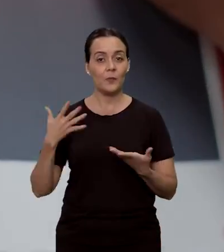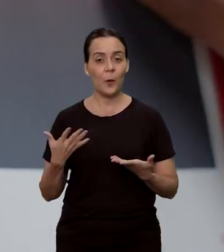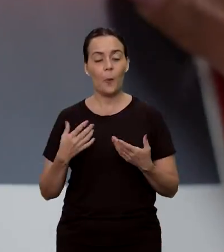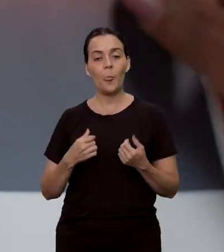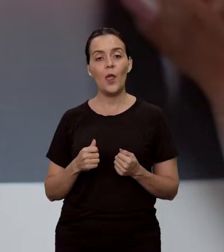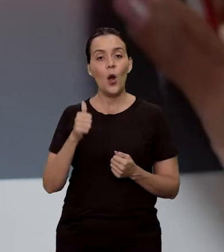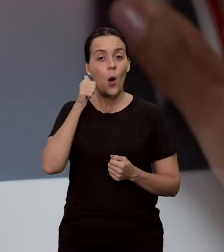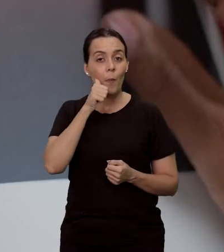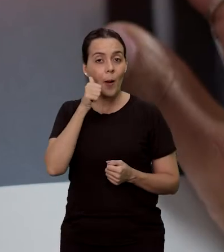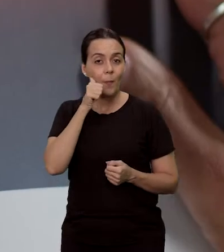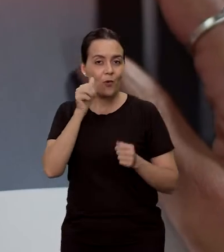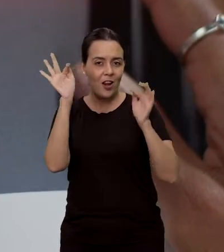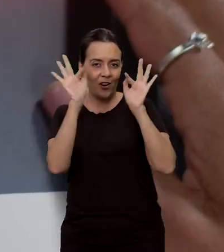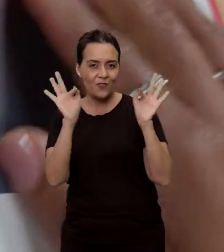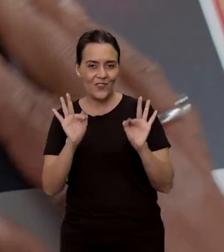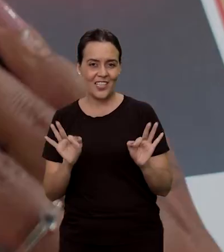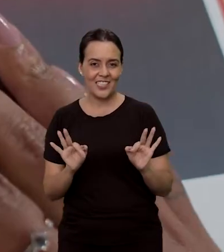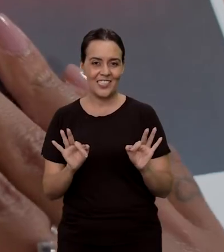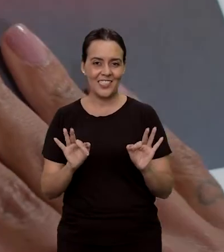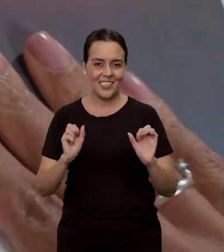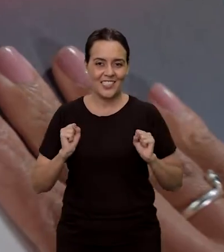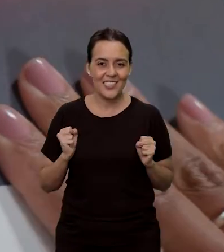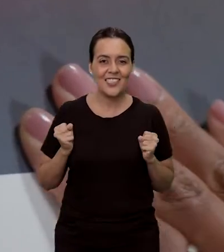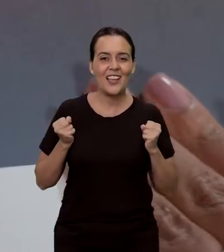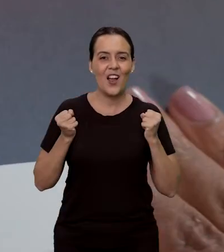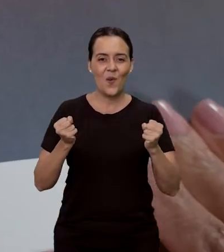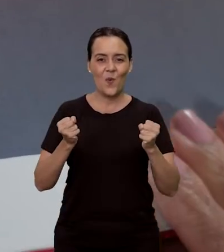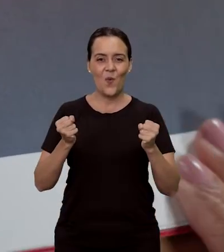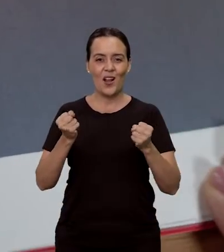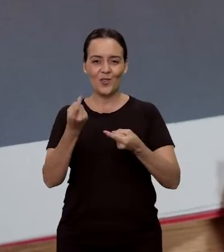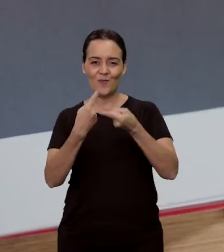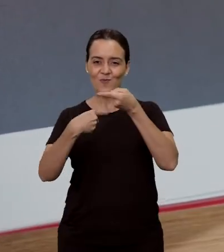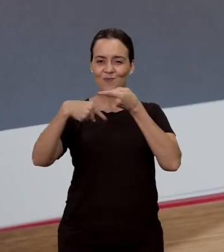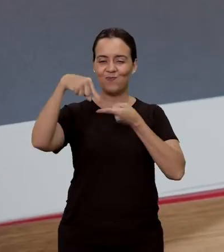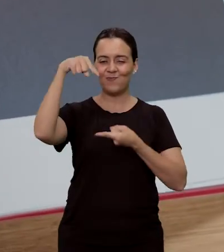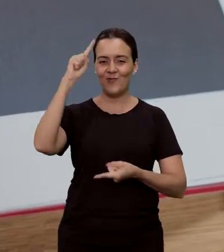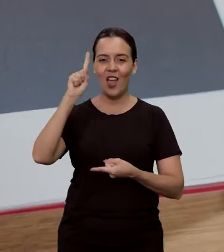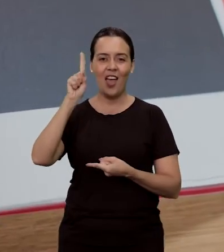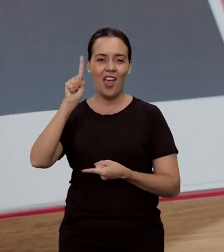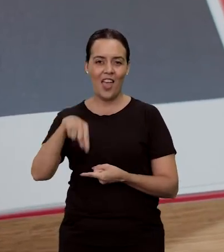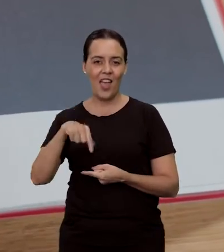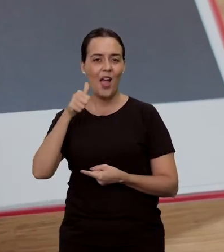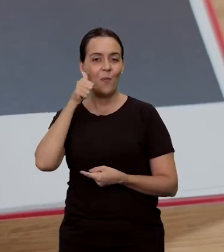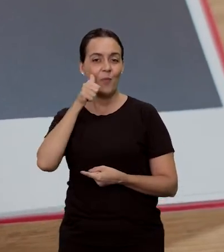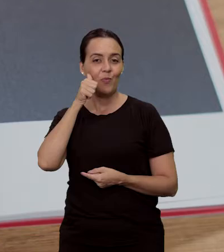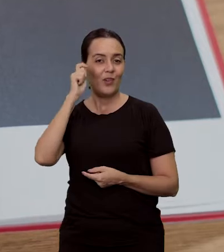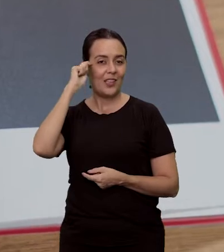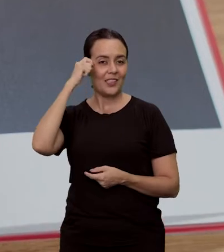"Uma mulher negra feliz é um ato revolucionário" é uma frase da Juliana Borges, jornalista, escritora,